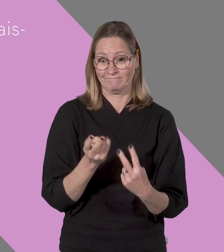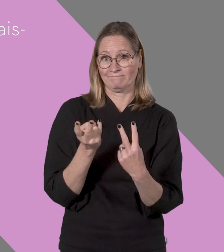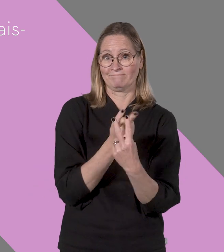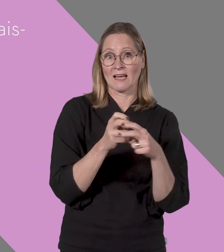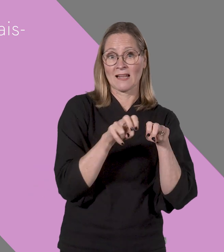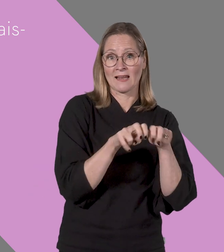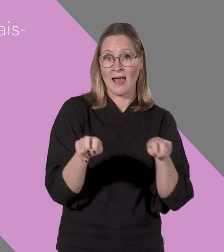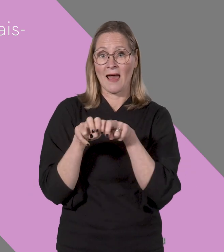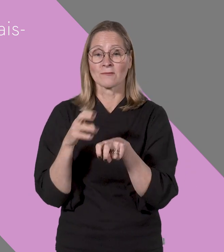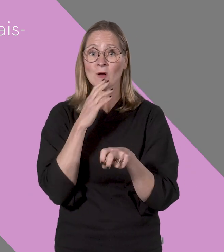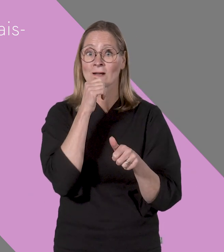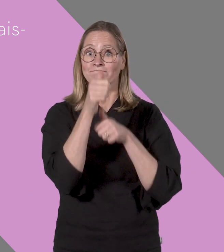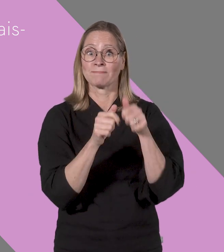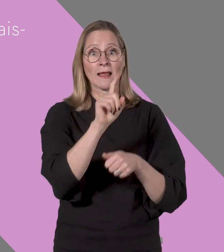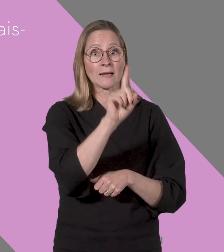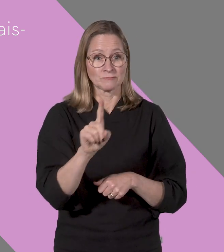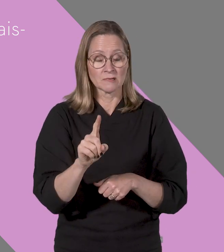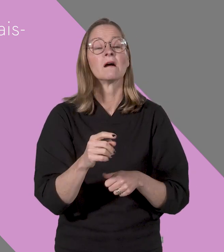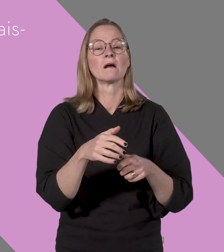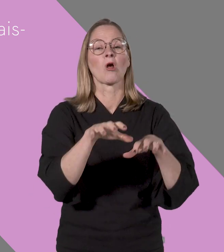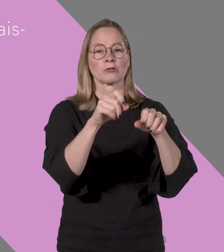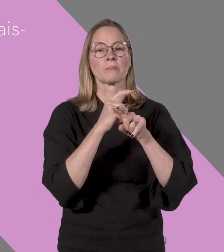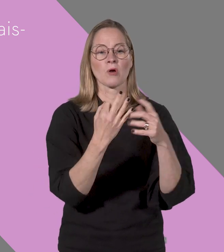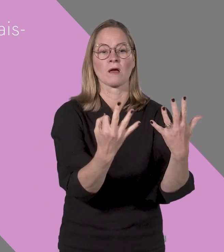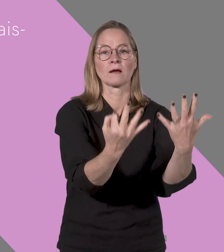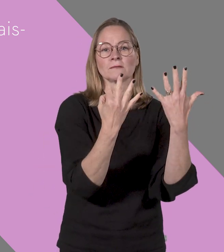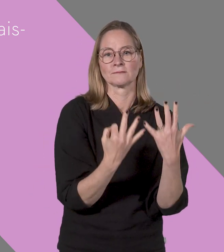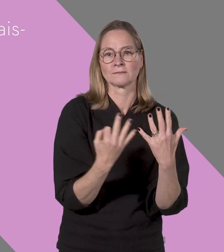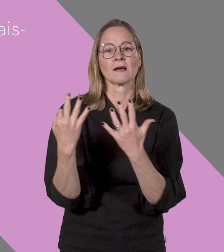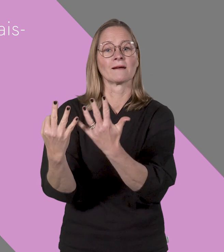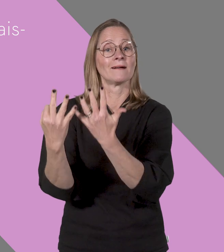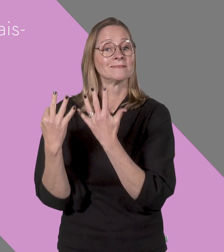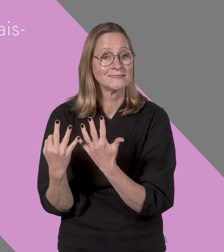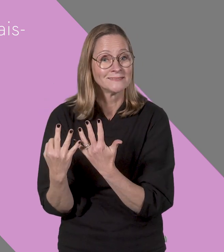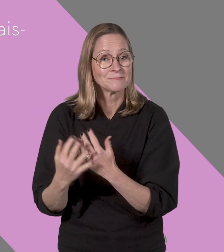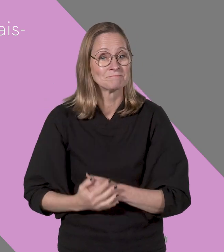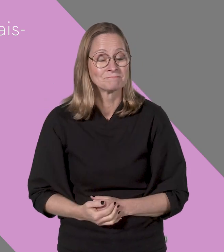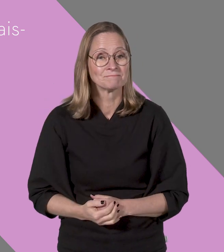Kumpaankin raatiin otetaan mukaan kahdeksan ensimmäiseksi ilmoittautunutta.